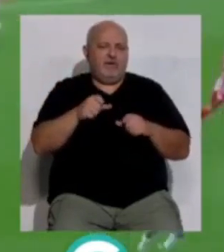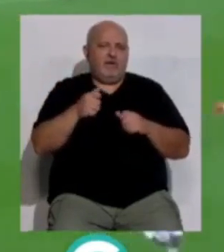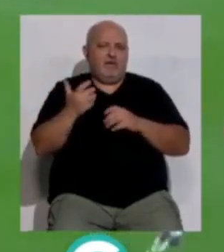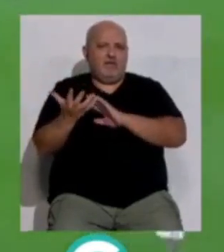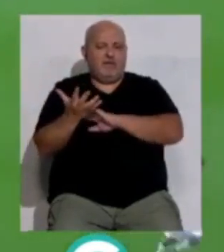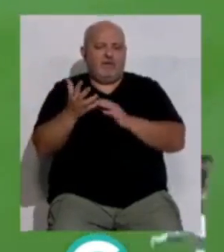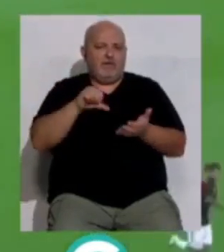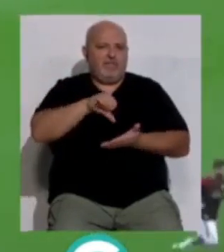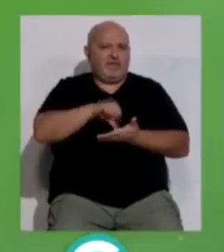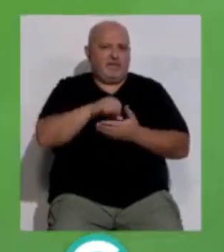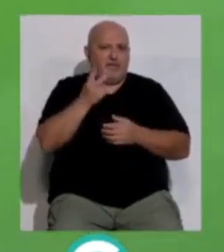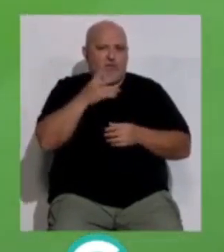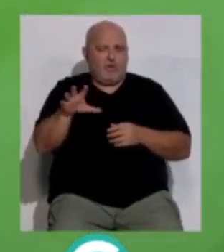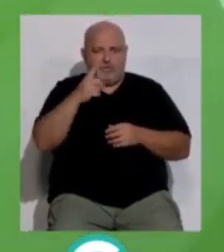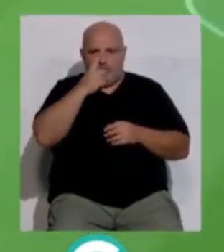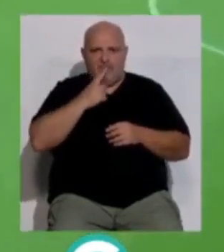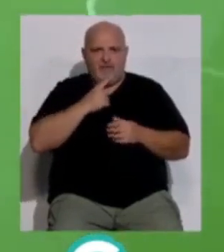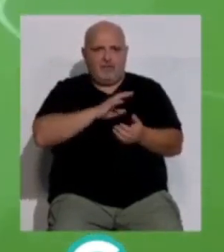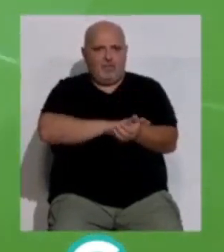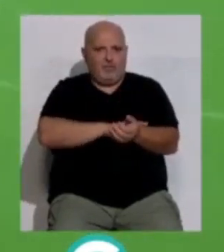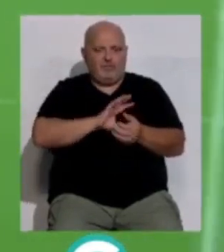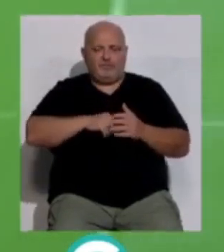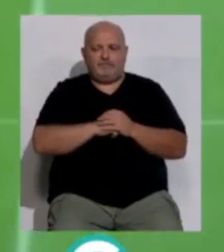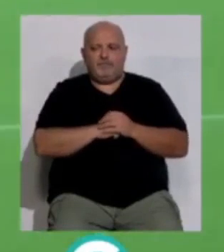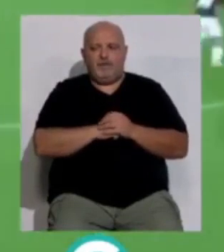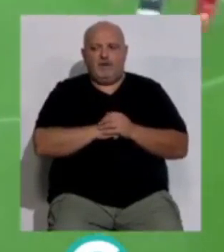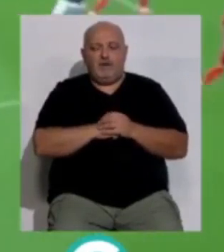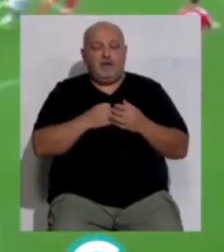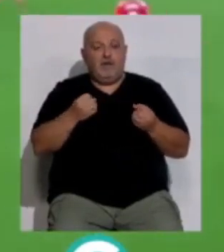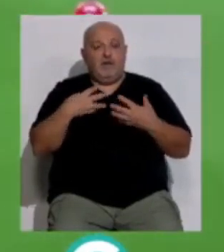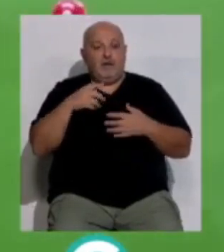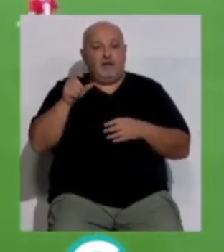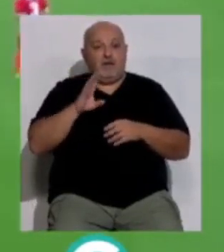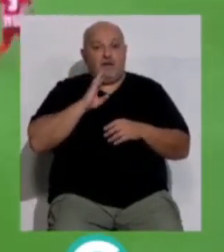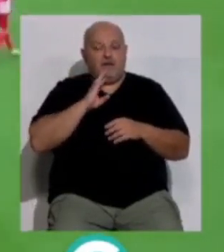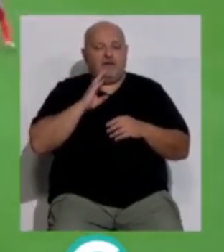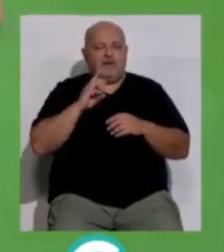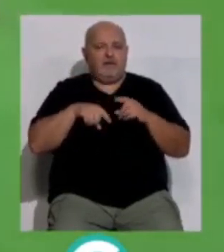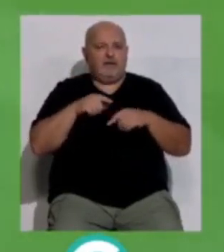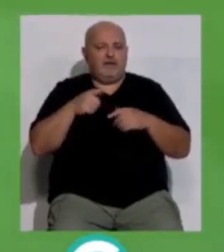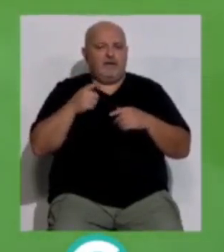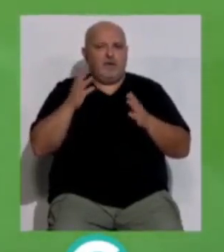de Central el perfil es Zurdo informa a Francisco José Jiménez Jimmy el desmarque Cádiz que no abran